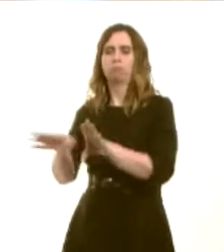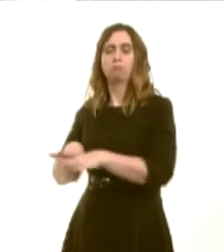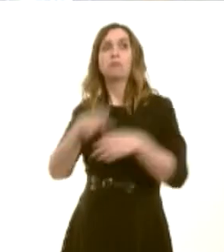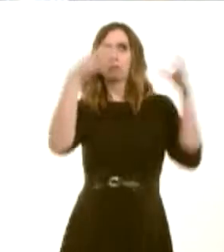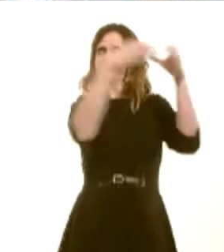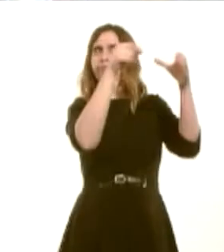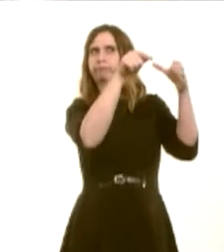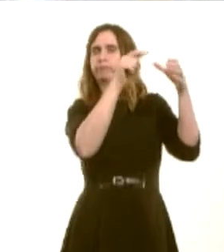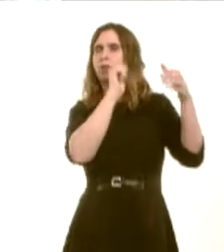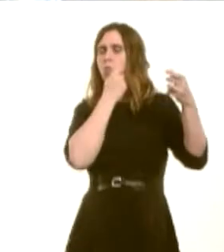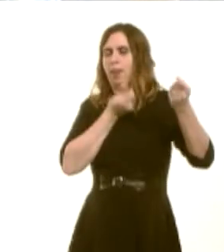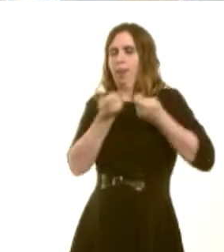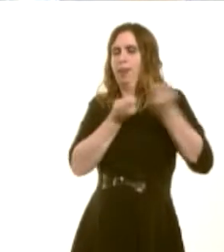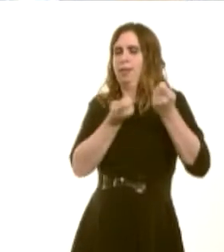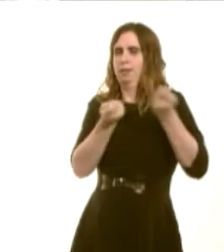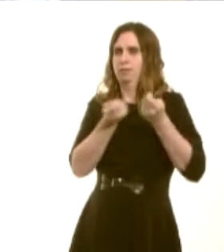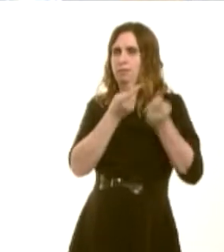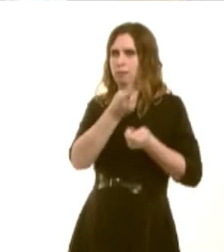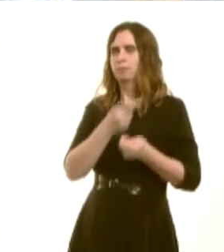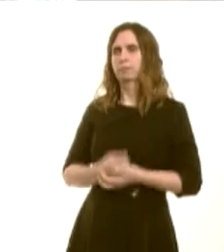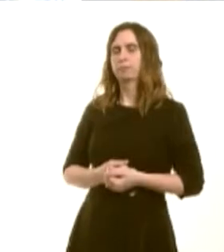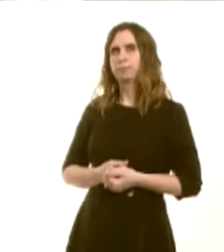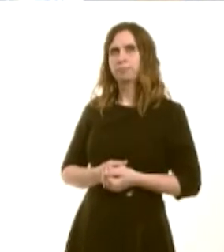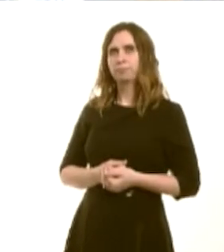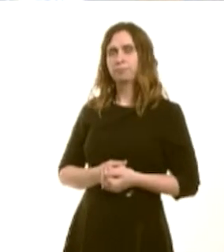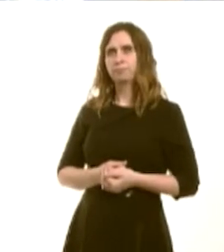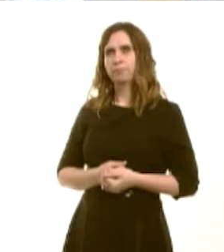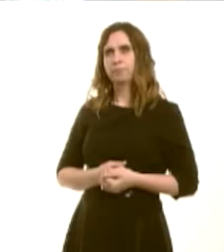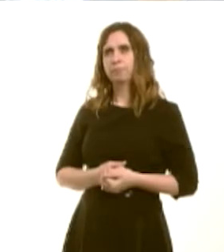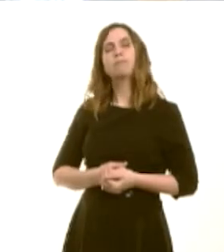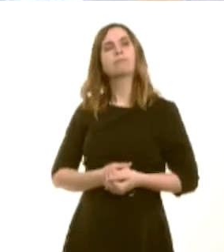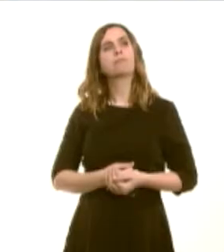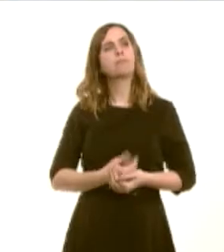arwain y darparwyr. Alun Ffred Jones: Diolch yn fawr. Fel rydym